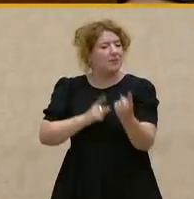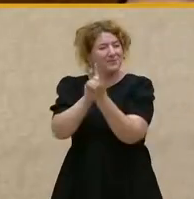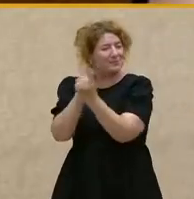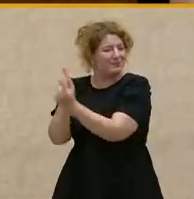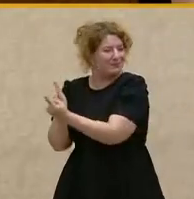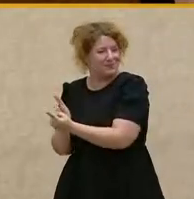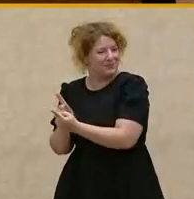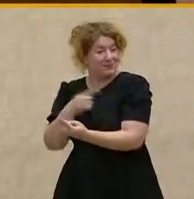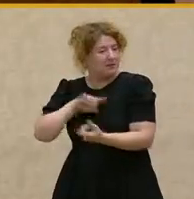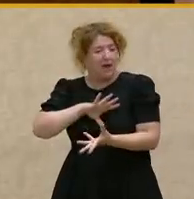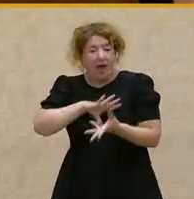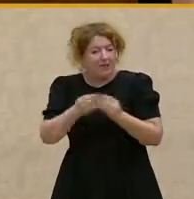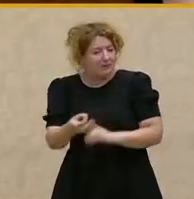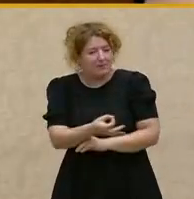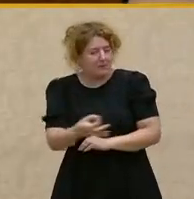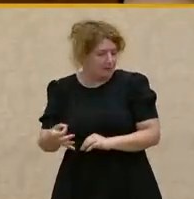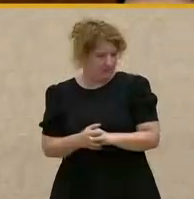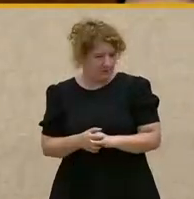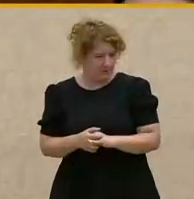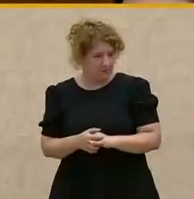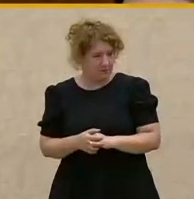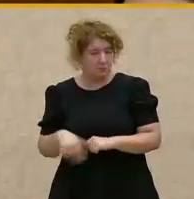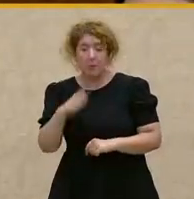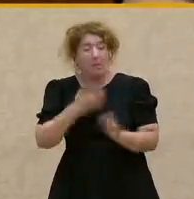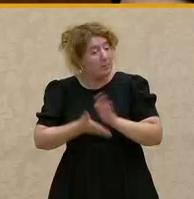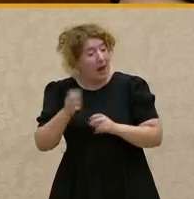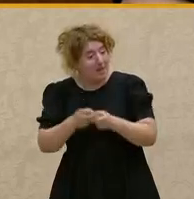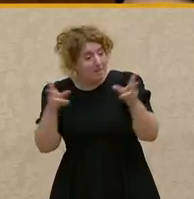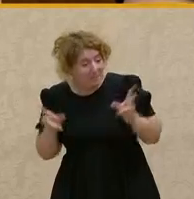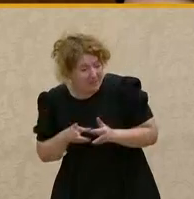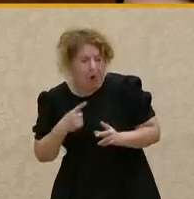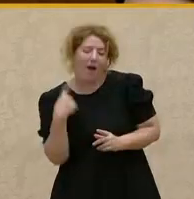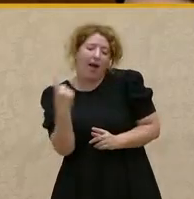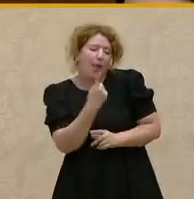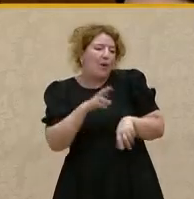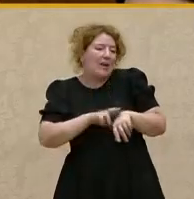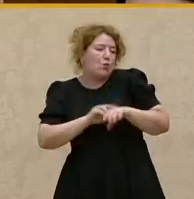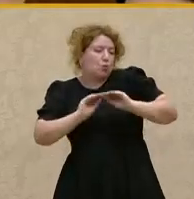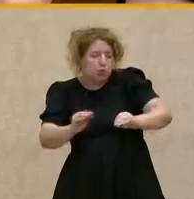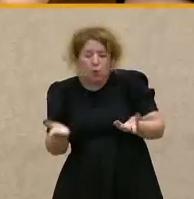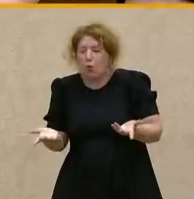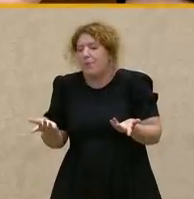Nos adaptamos. Podemos ir todos a la piscina, pero cada uno tendrá su ritmo. Su sistema